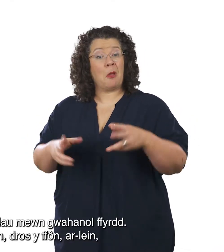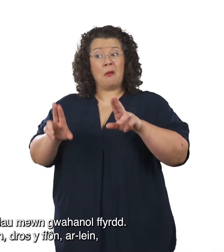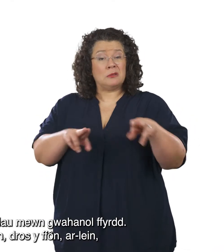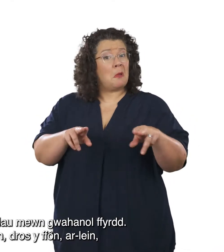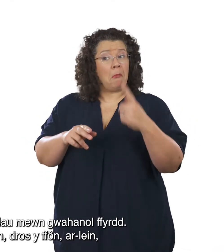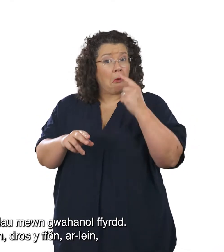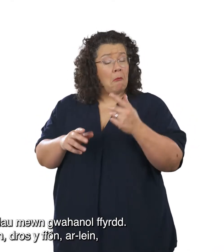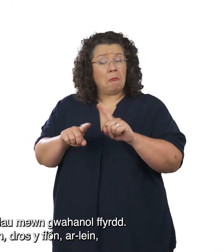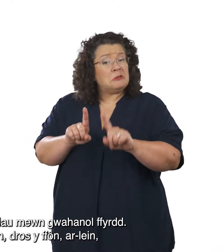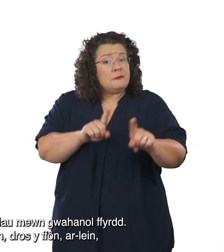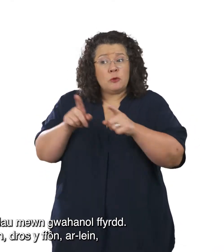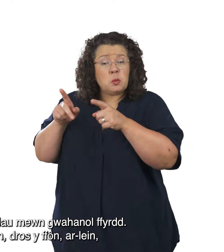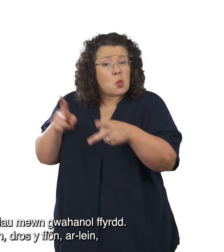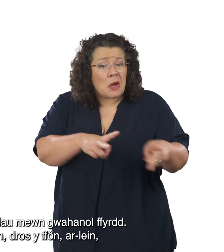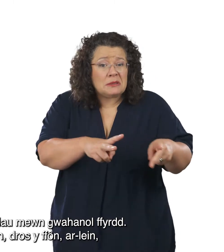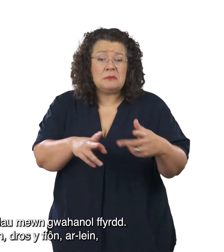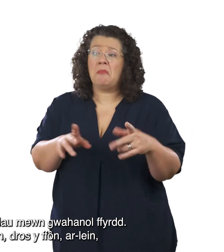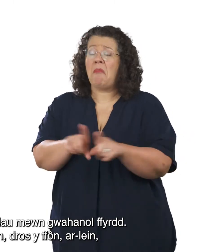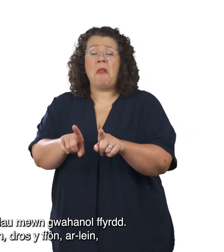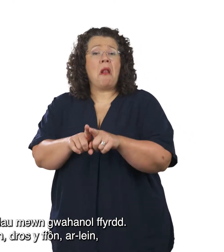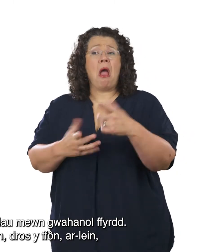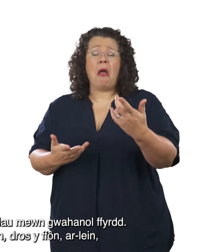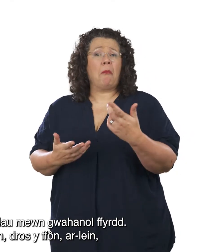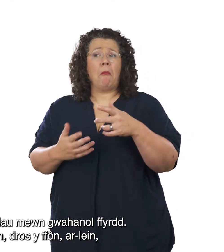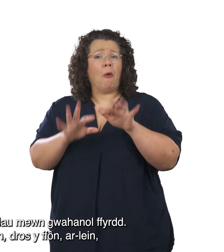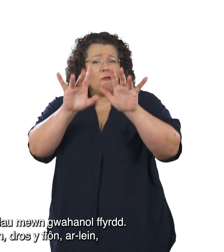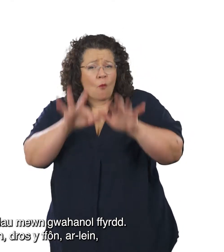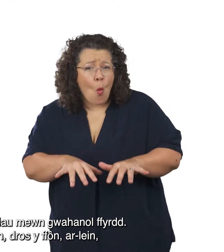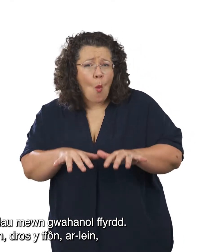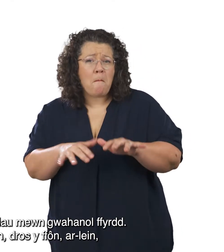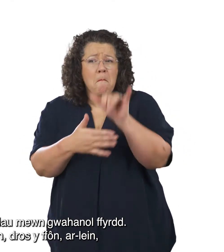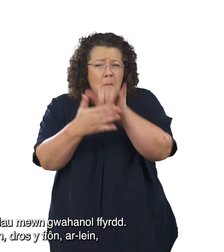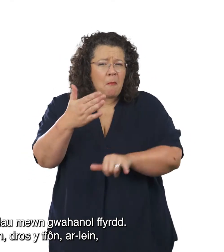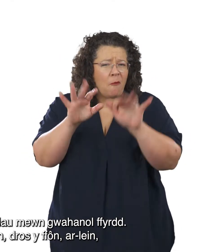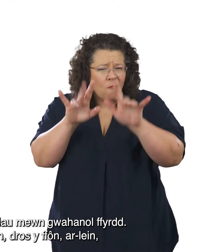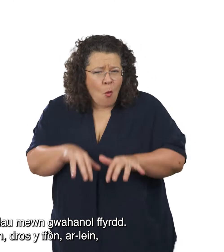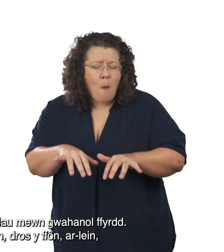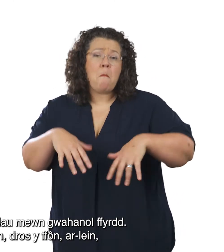Gellir gwneud asesiadau mewn gwahanol ffyrdd. Fel llenwi ffurflen, dros y ffôn, ar-lein,